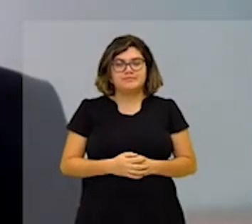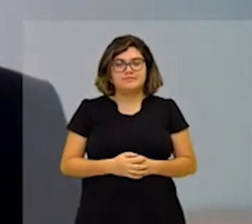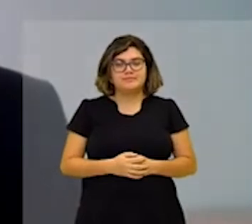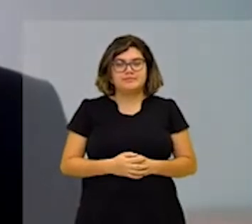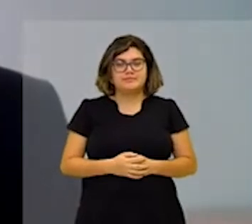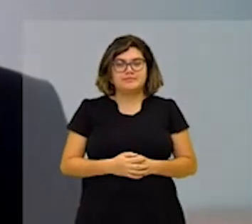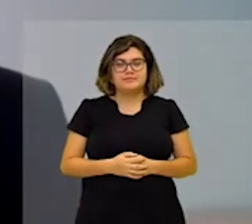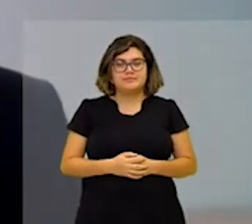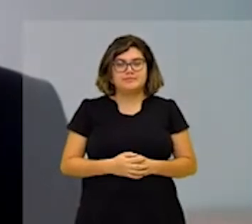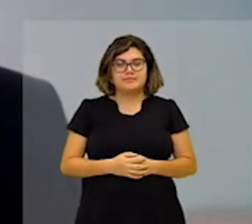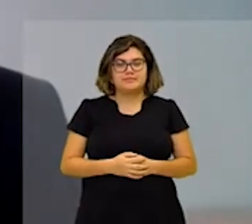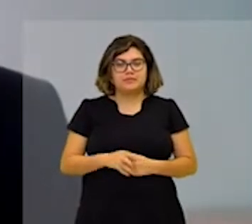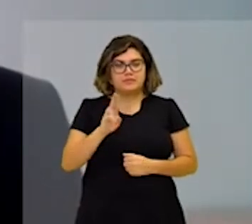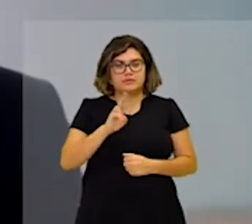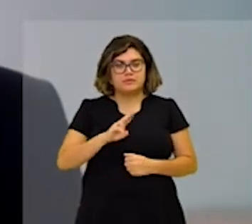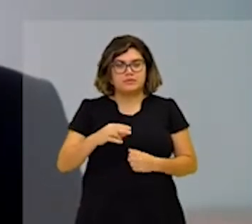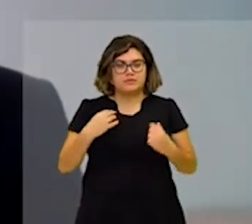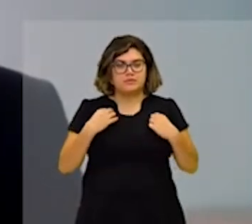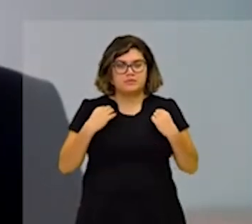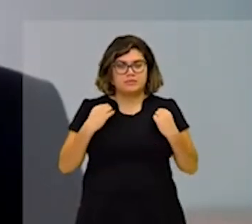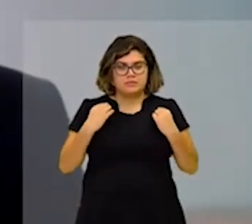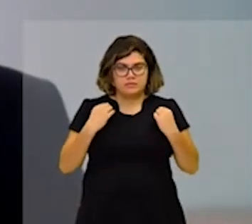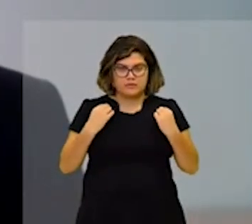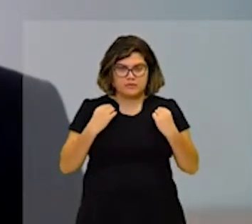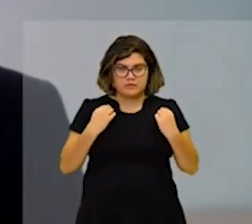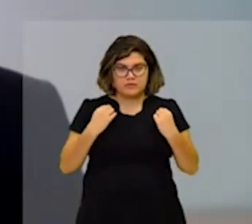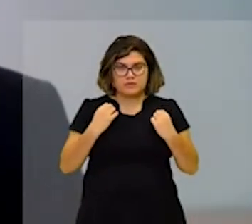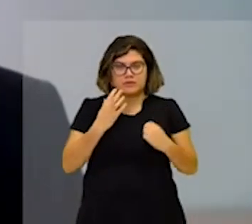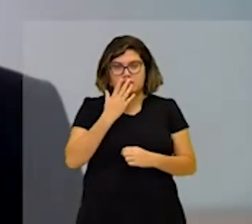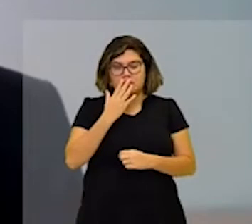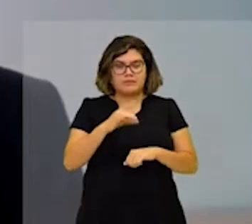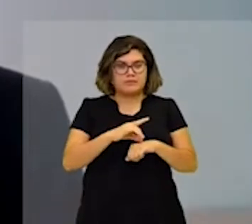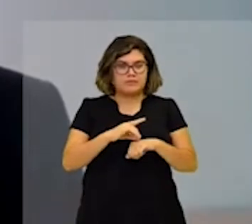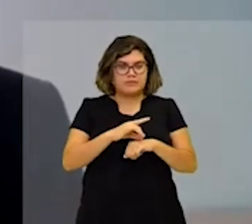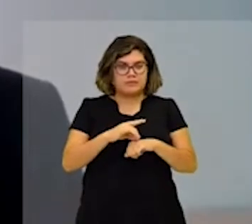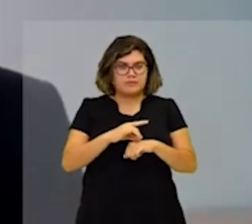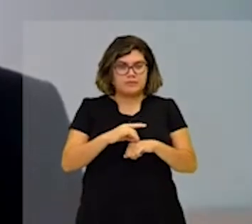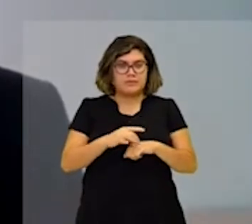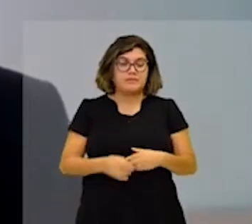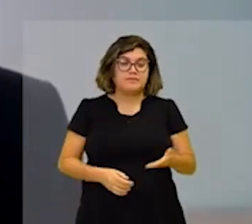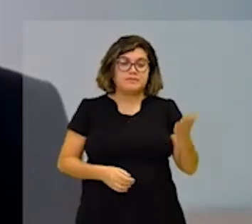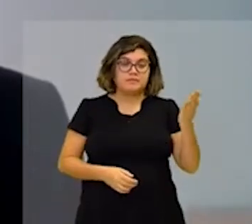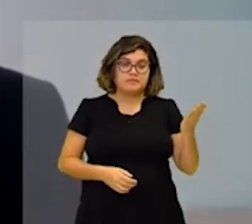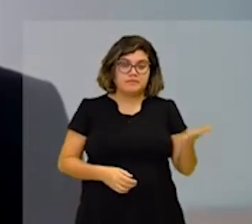E aí chegou camisa de cor preta à esquerda na minha tela a 6 telas